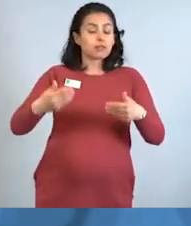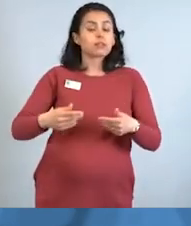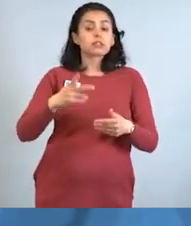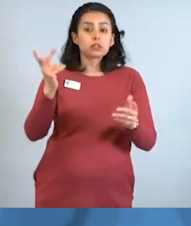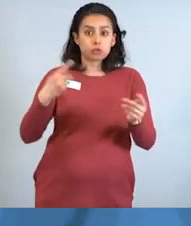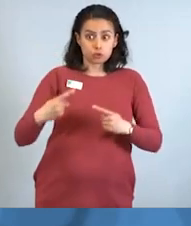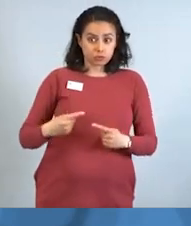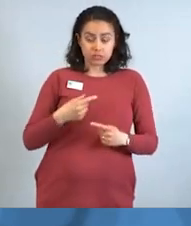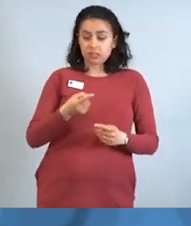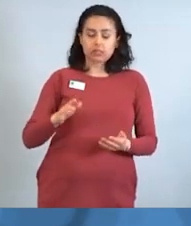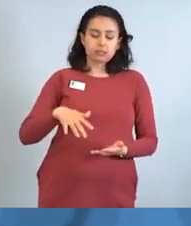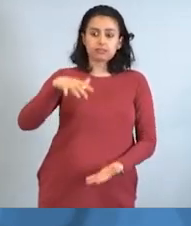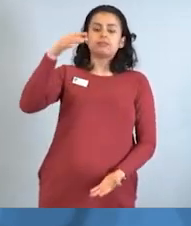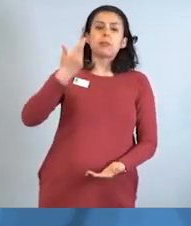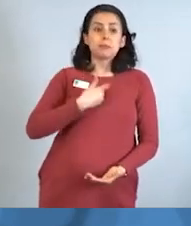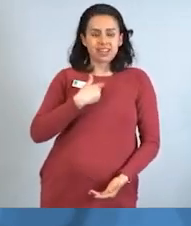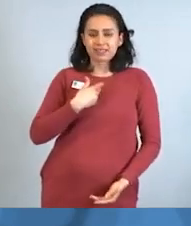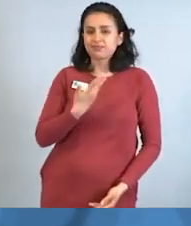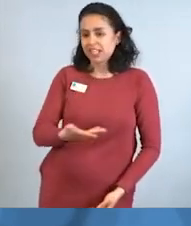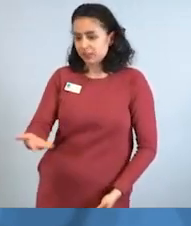Kyllä. Kiitoksia esityksestä. Siirrytään kysymyksiin.